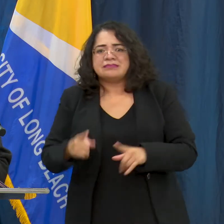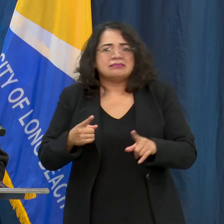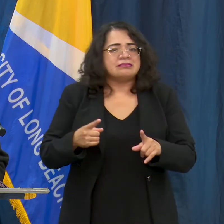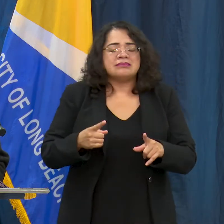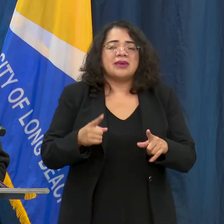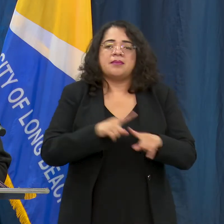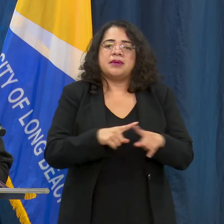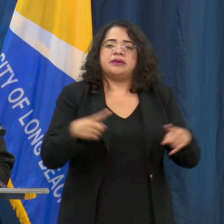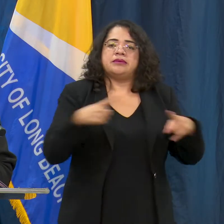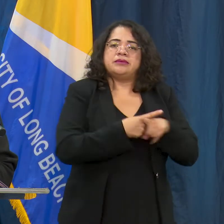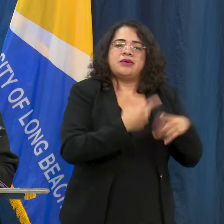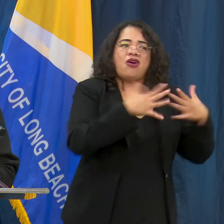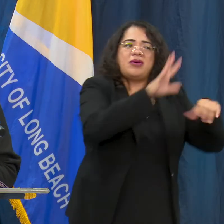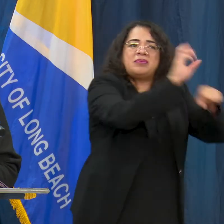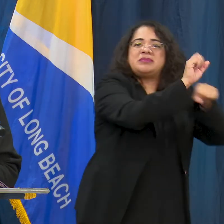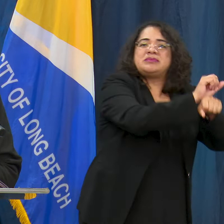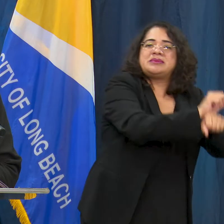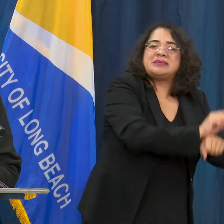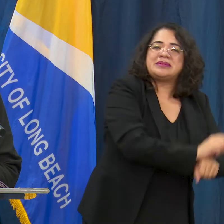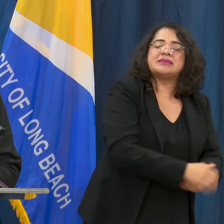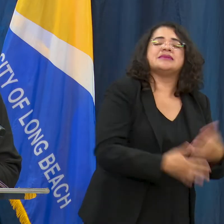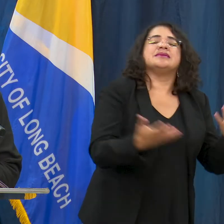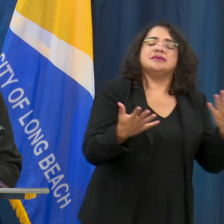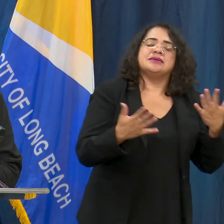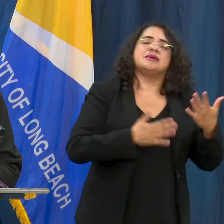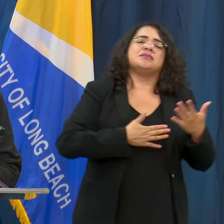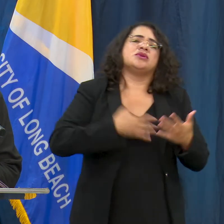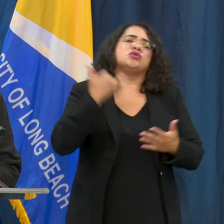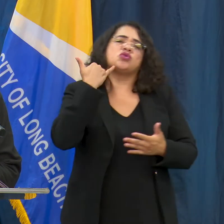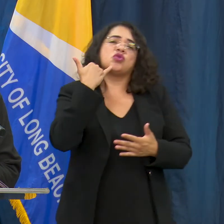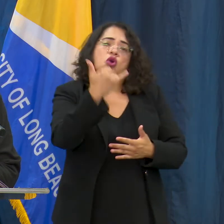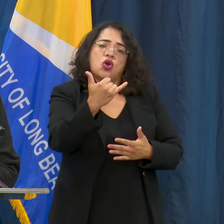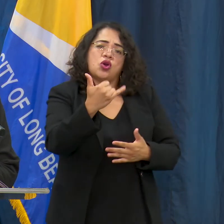llamar a la línea de información de salud pública que es el Cinco seis dos